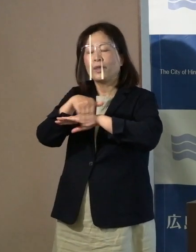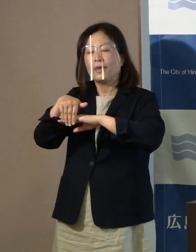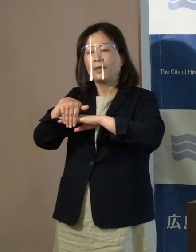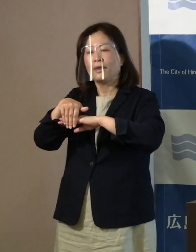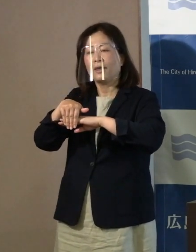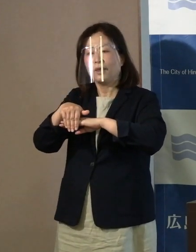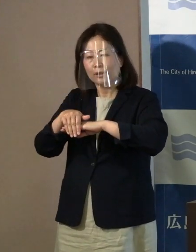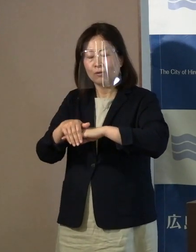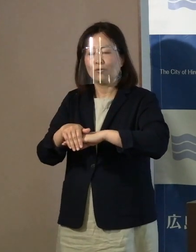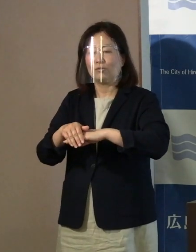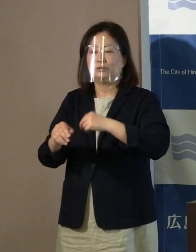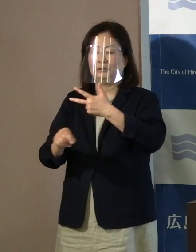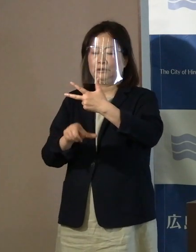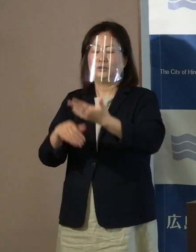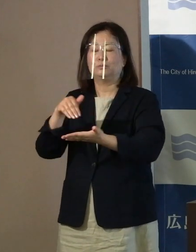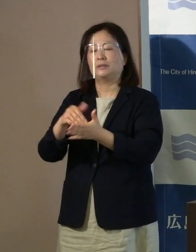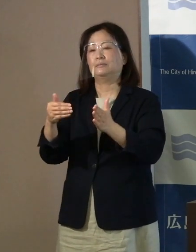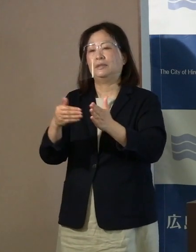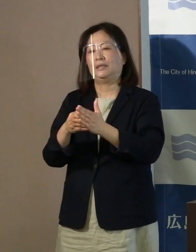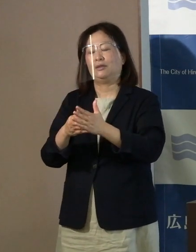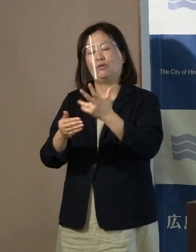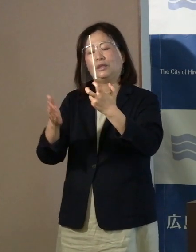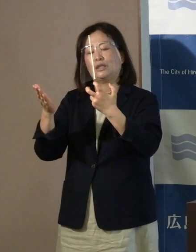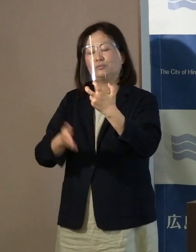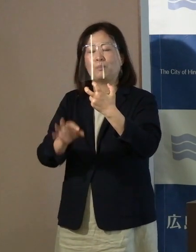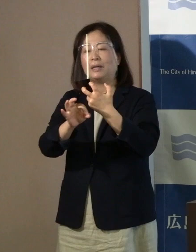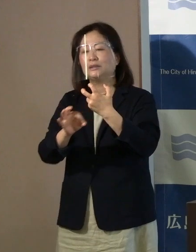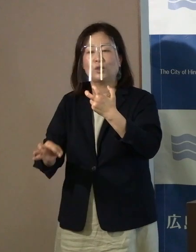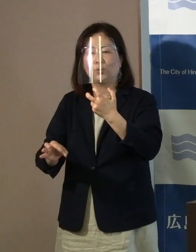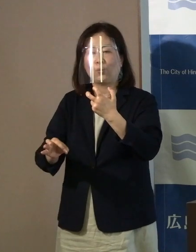対象者のうちの7割ぐらいということで 考えますと､